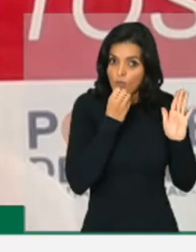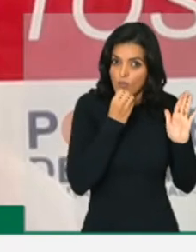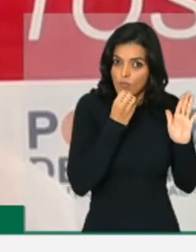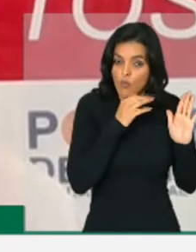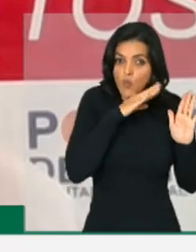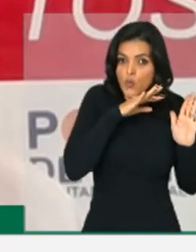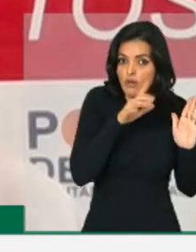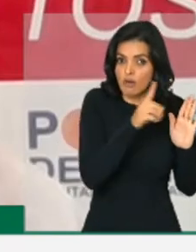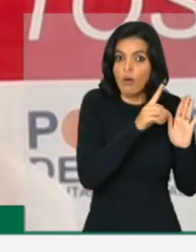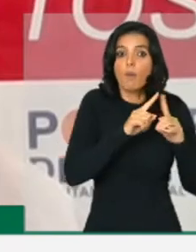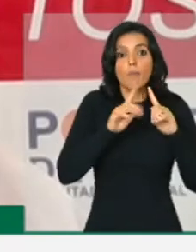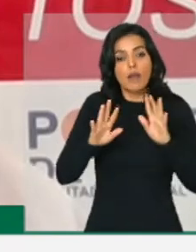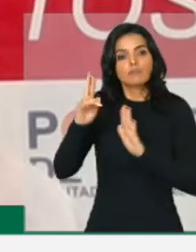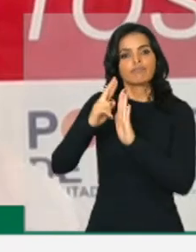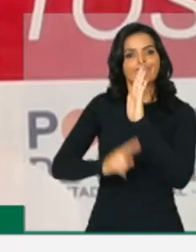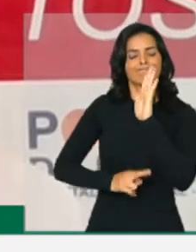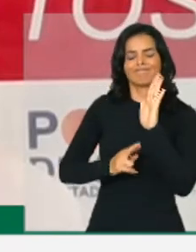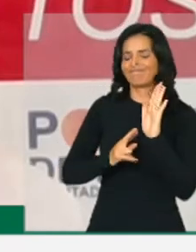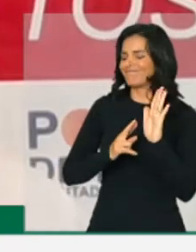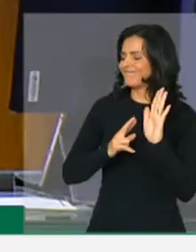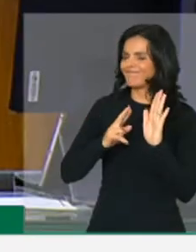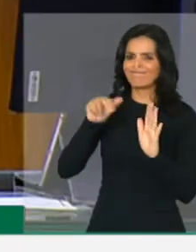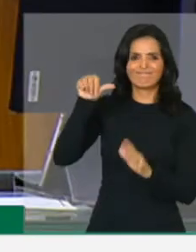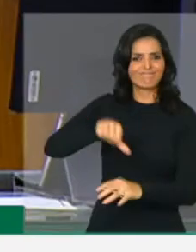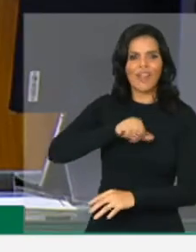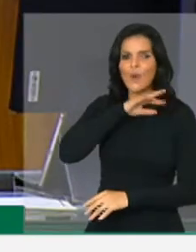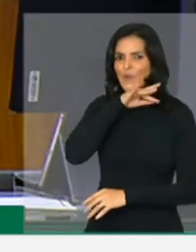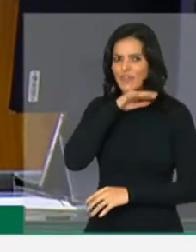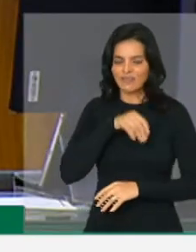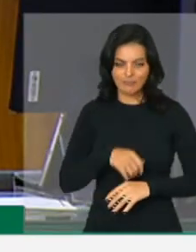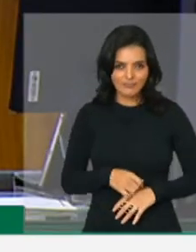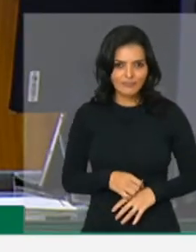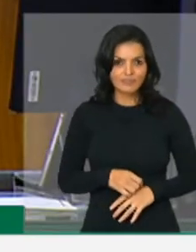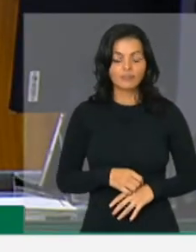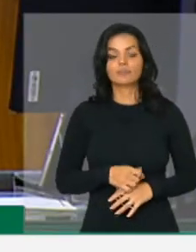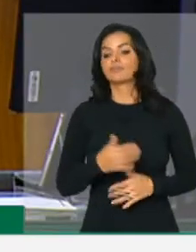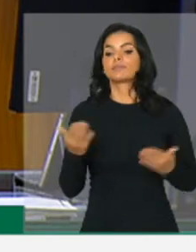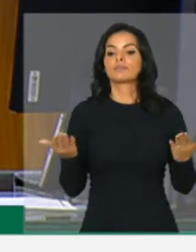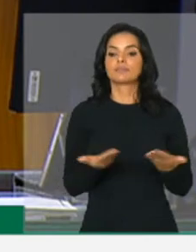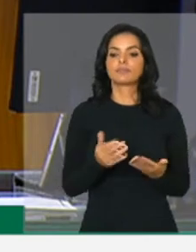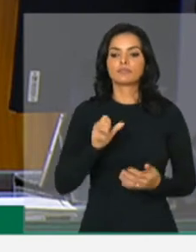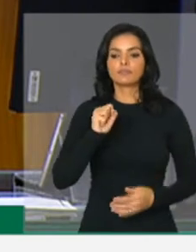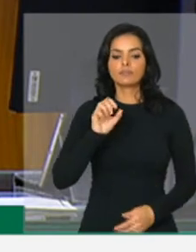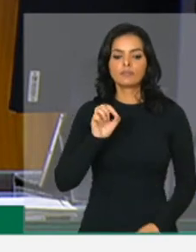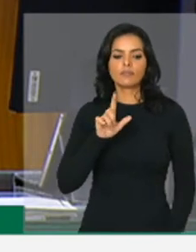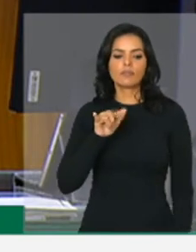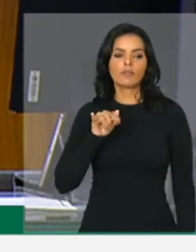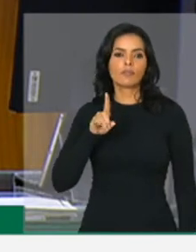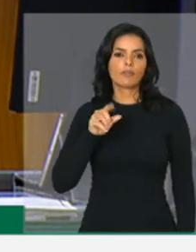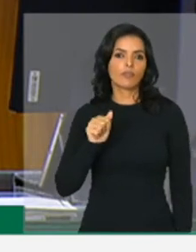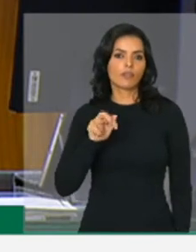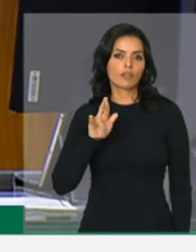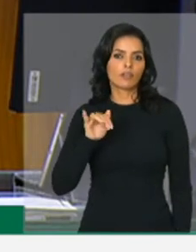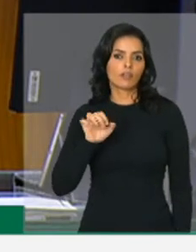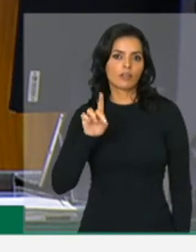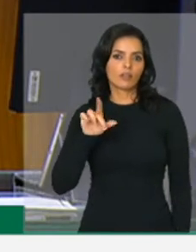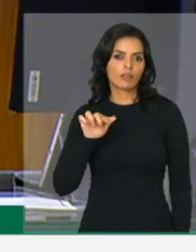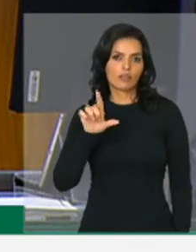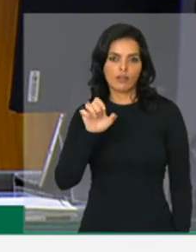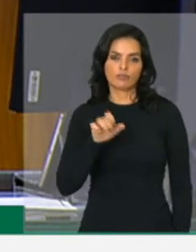PRESIDENTE, O PP. PROGRESSISTA. [PRESIDENTE]: POIS NÃO, DEPUTADA Â NGELA. [DEP. ANGELA AMIN]: ORIENTA SIM, PRESIDENTE. [PRESIDENTE]: